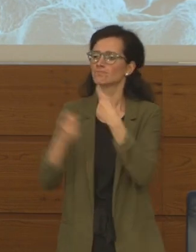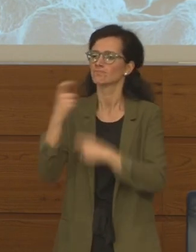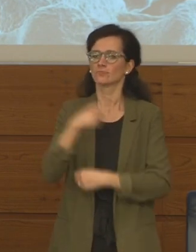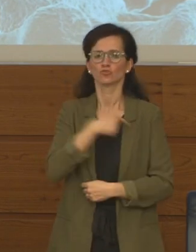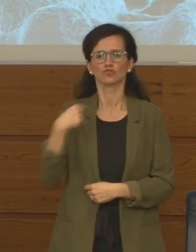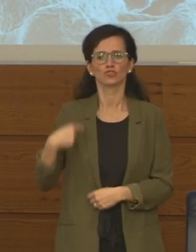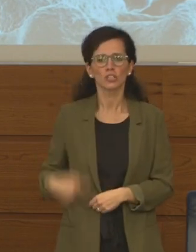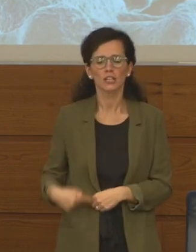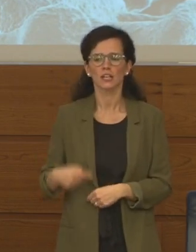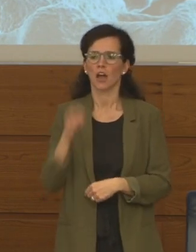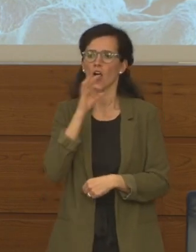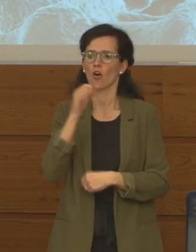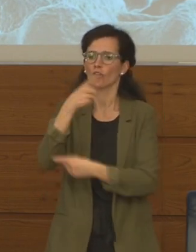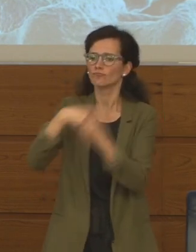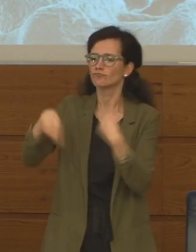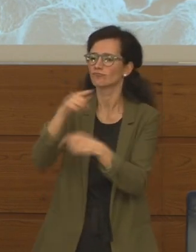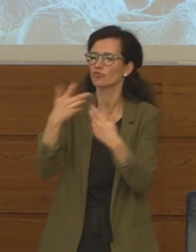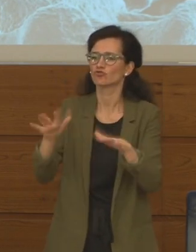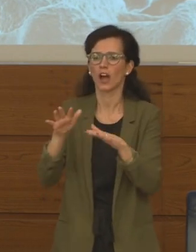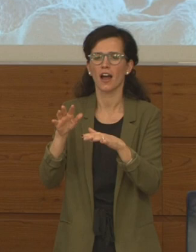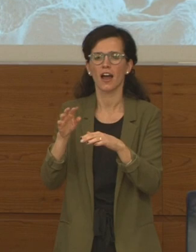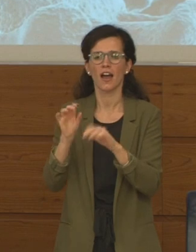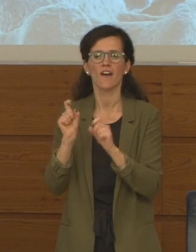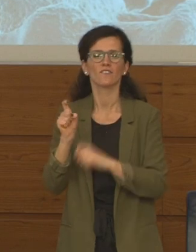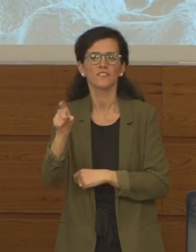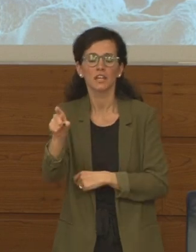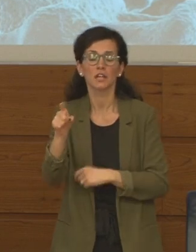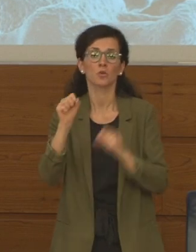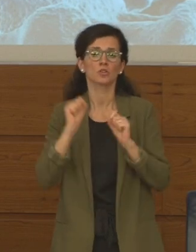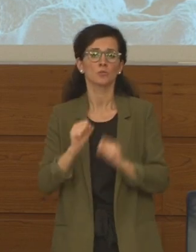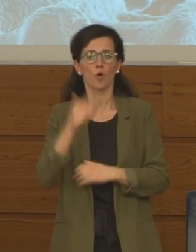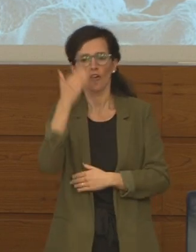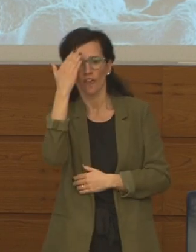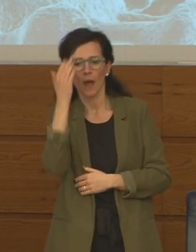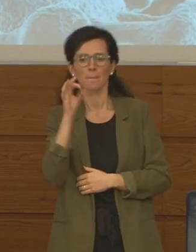c'è la circolazione del virus con un po' di febbre e un po' di tossetta abbia